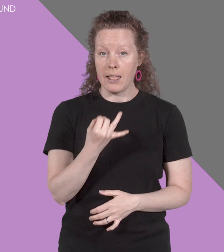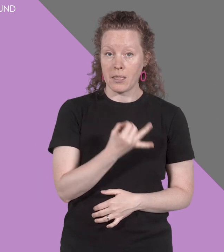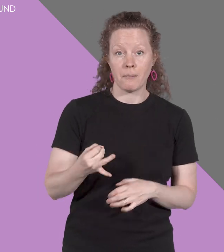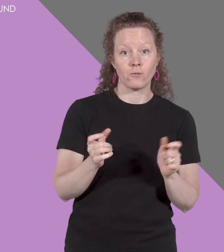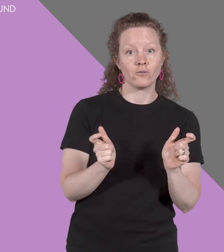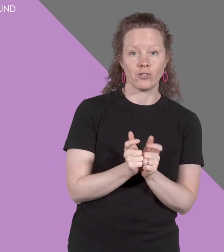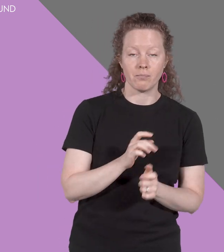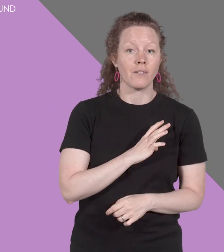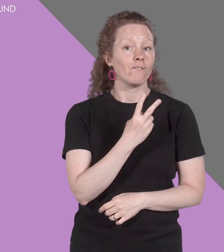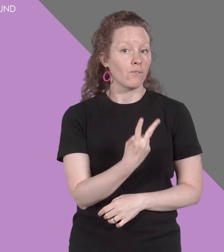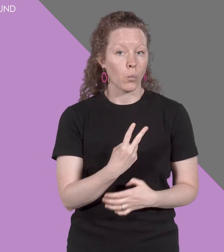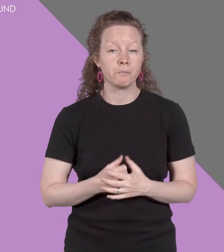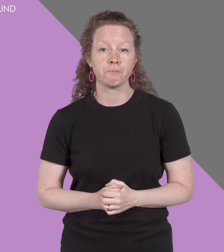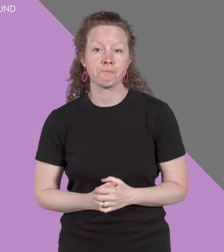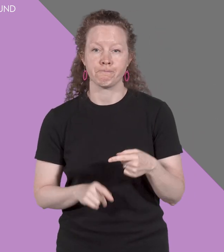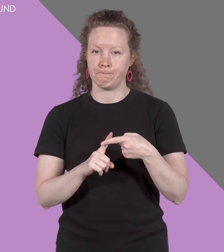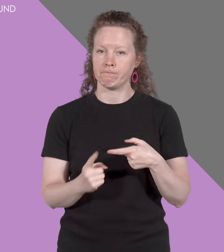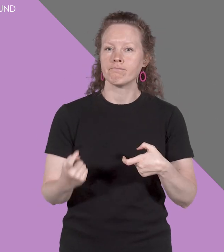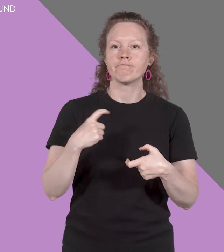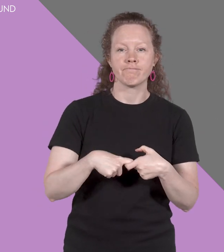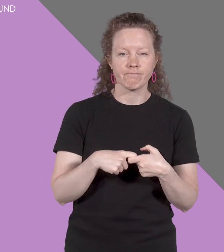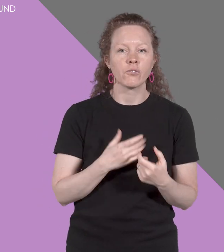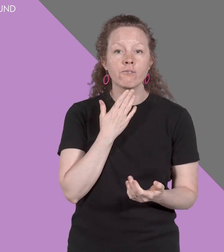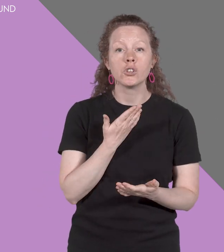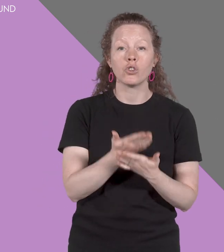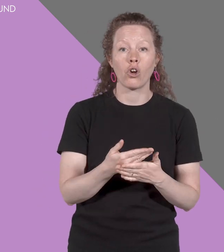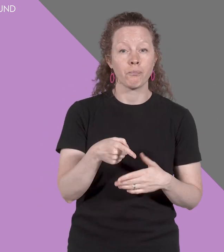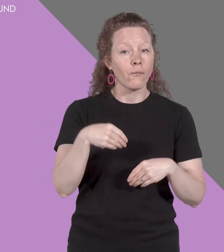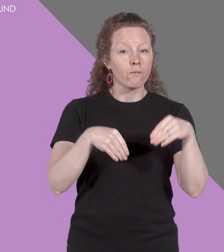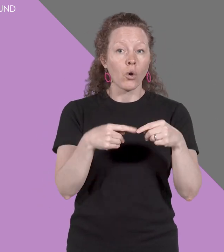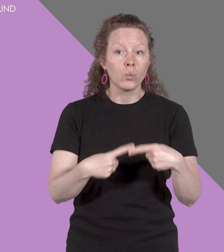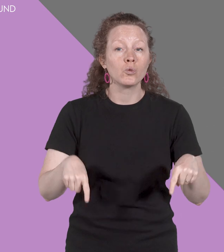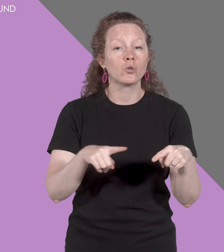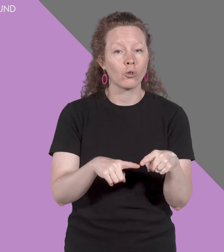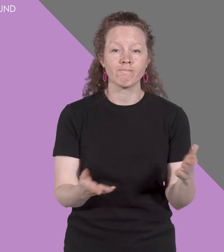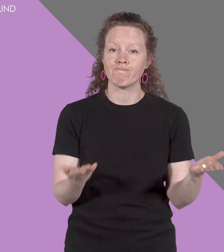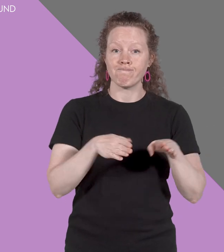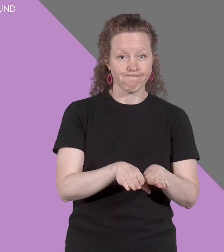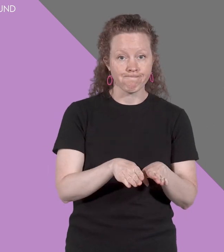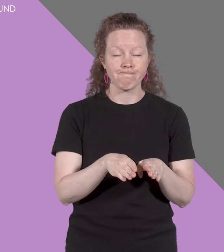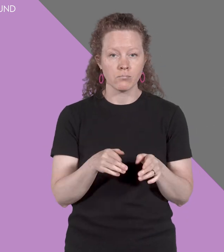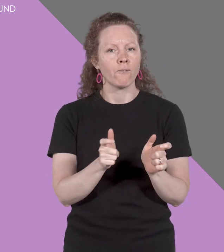av vilka två var från Tammerforsföreningen Tampereen Viittomakieliset rf. Den första framställningen gällde en nedläggning av valutskottet -